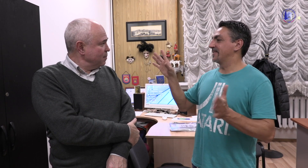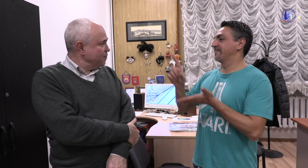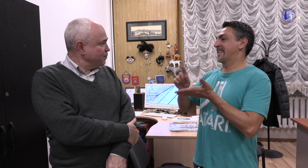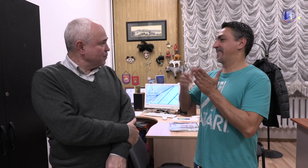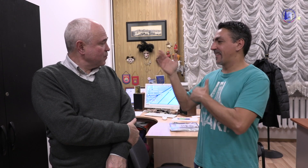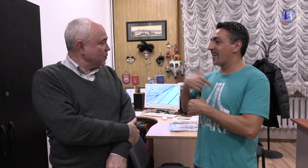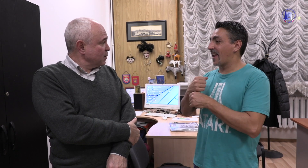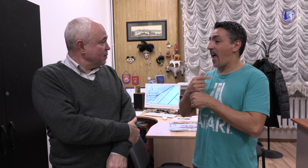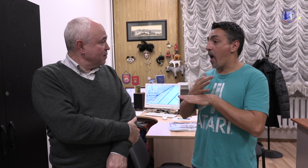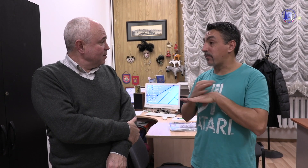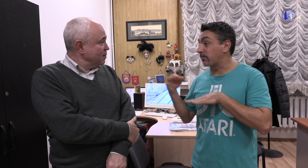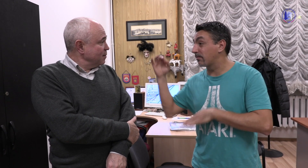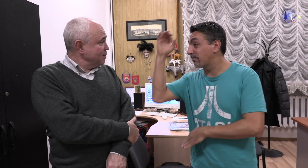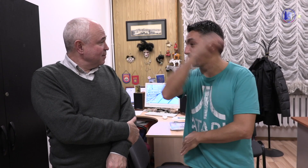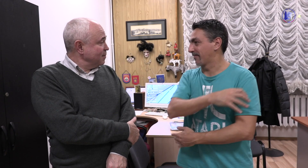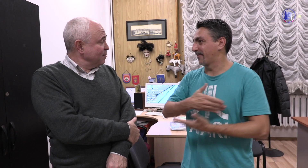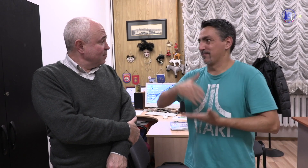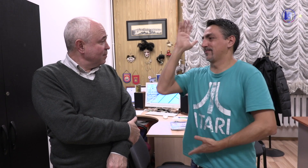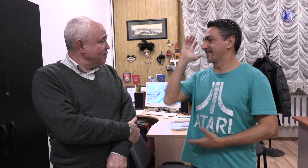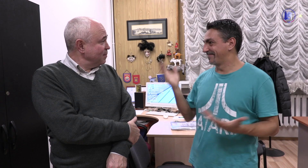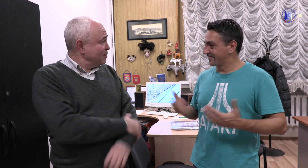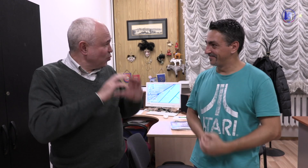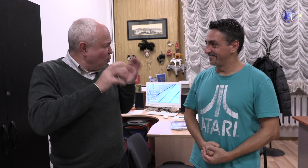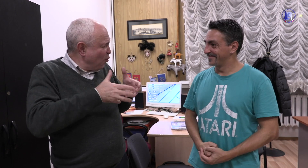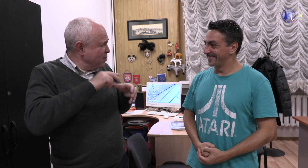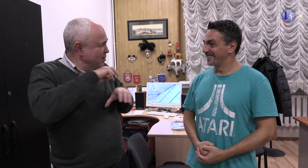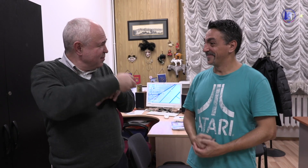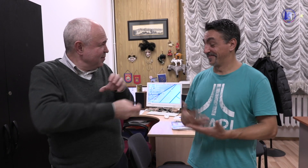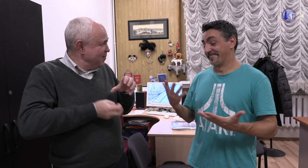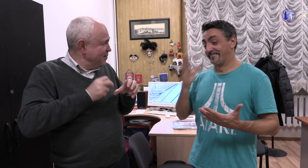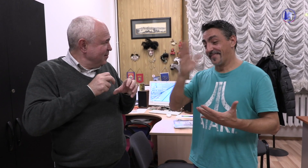Он ушёл на пенсию, и с тех пор я стал часто путешествовать. – По всему миру?